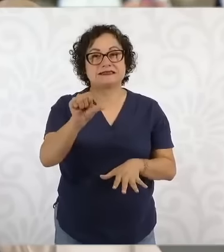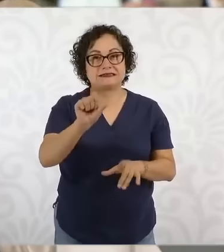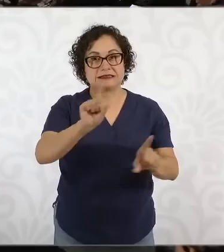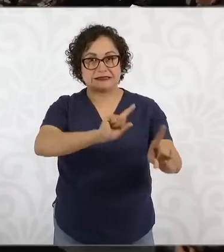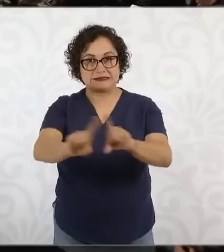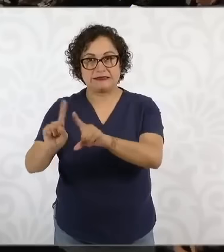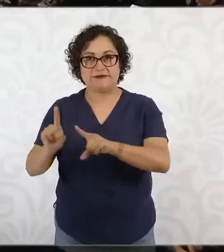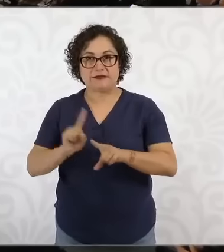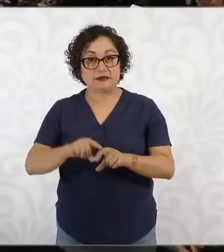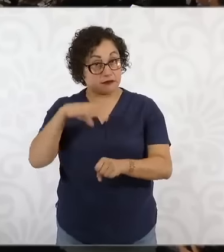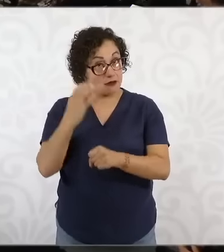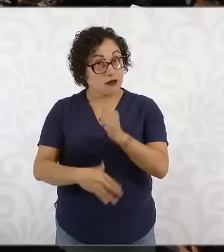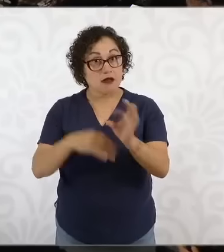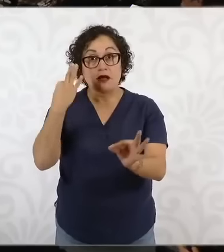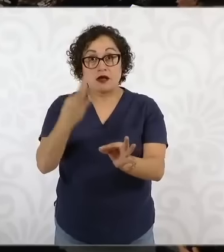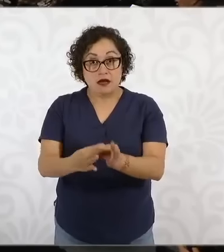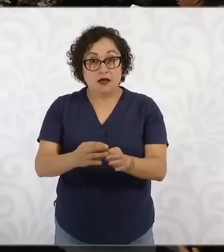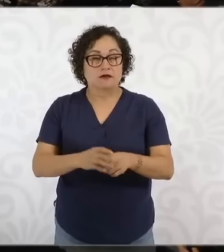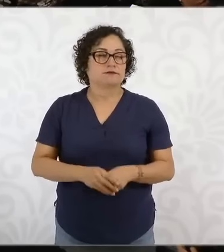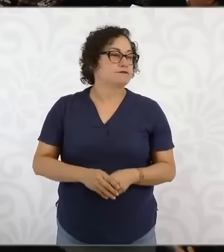sigue trabajando, no sé si quieras platicar y también de chicoén